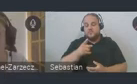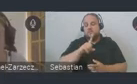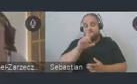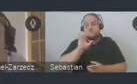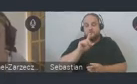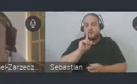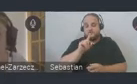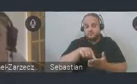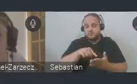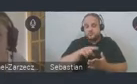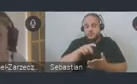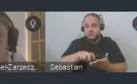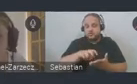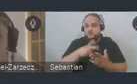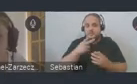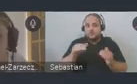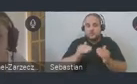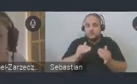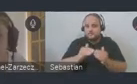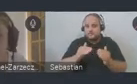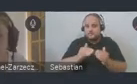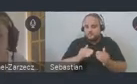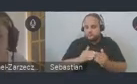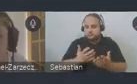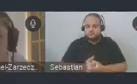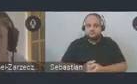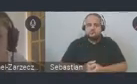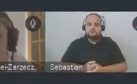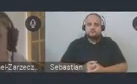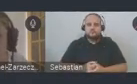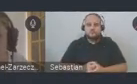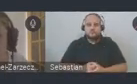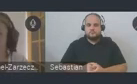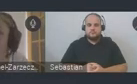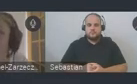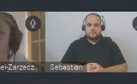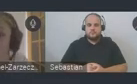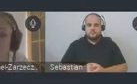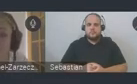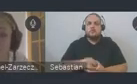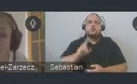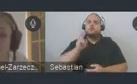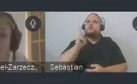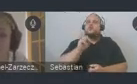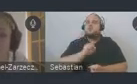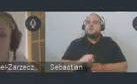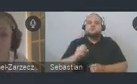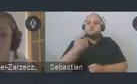z takimi nierównościami i wykluczeniem społecznym. I kolejne pytanie dla do was.